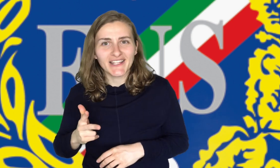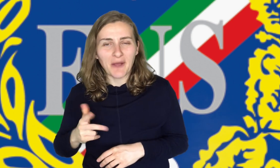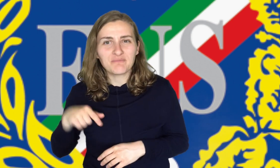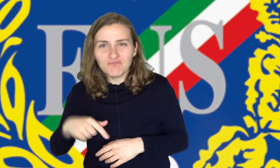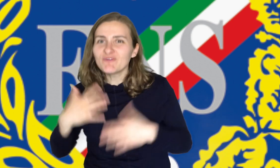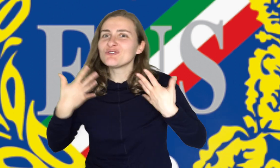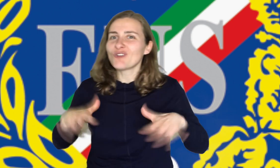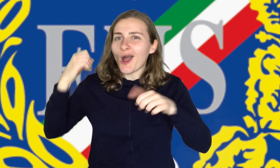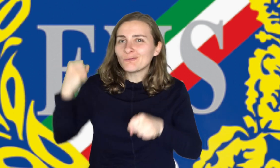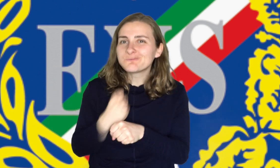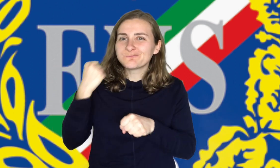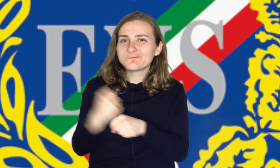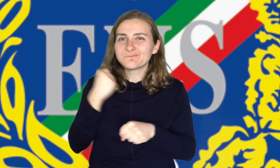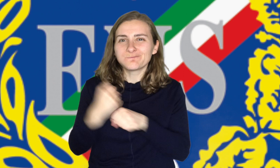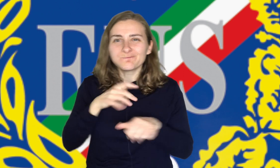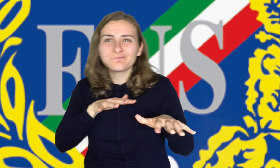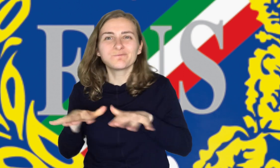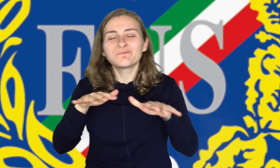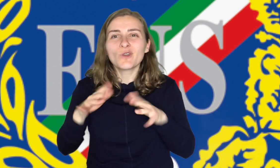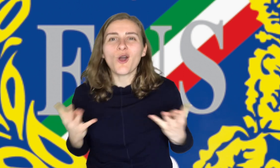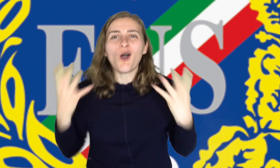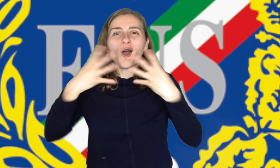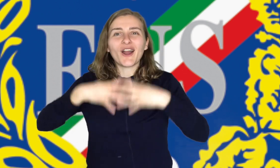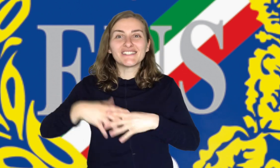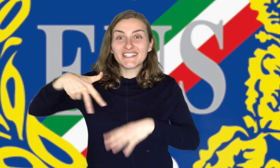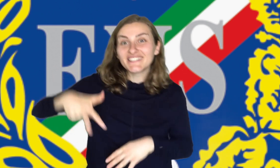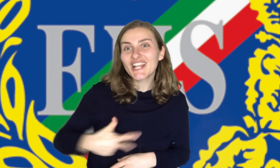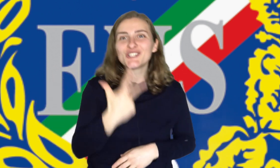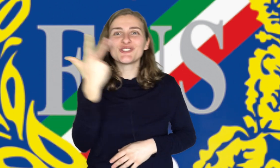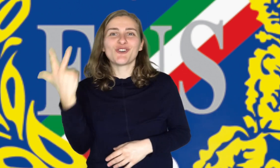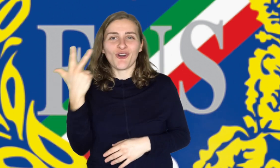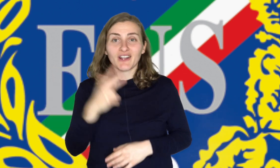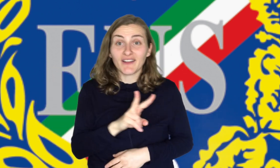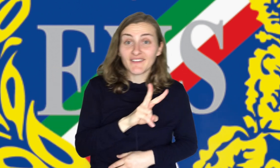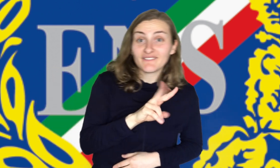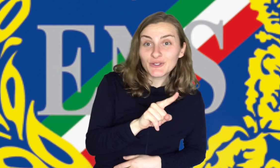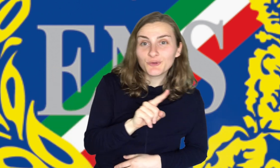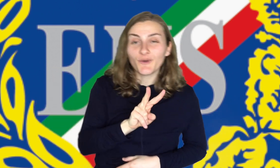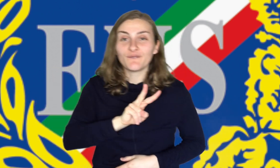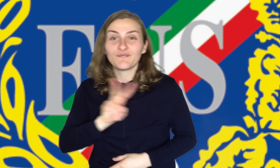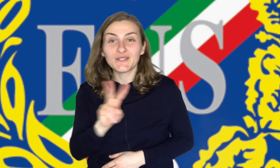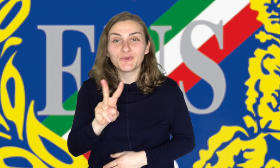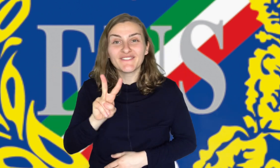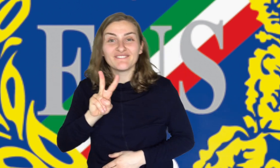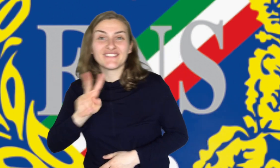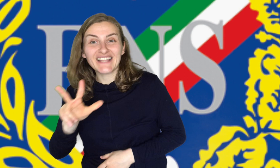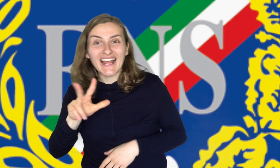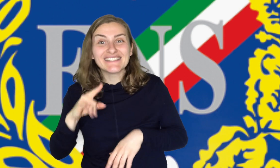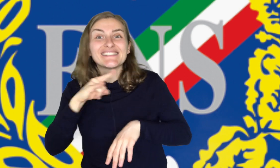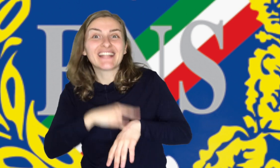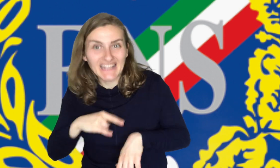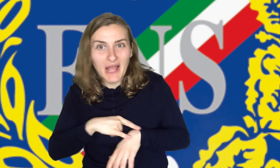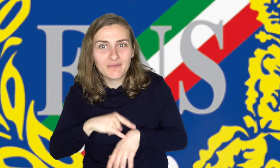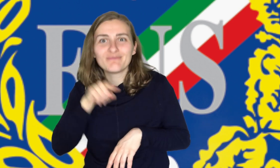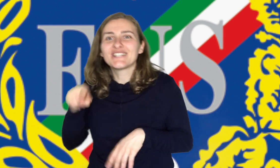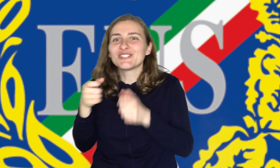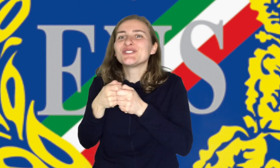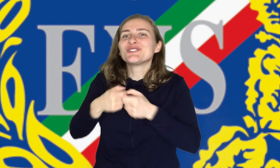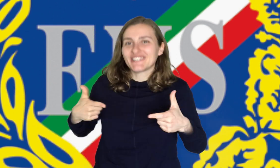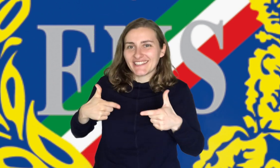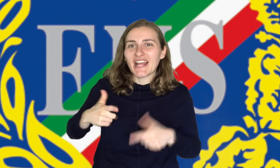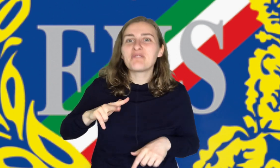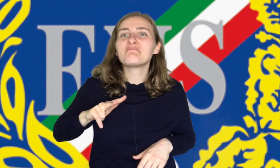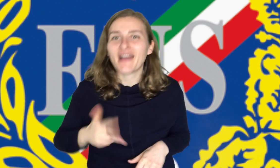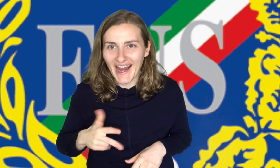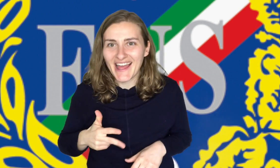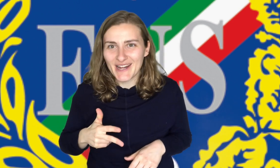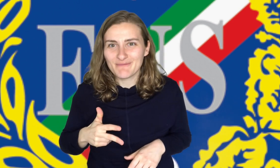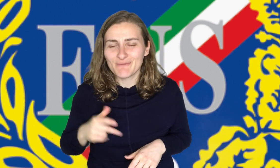sono già a lavoro per organizzare una tre giorni (21/22/23 settembre) di iniziative a Palermo